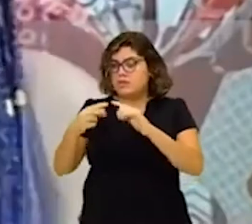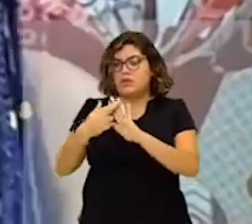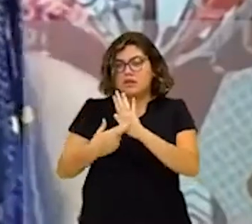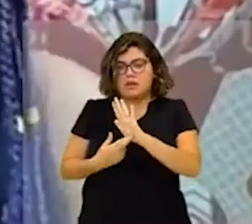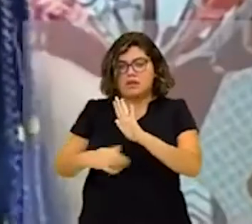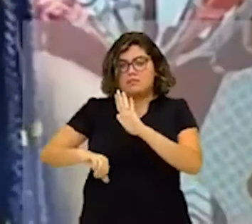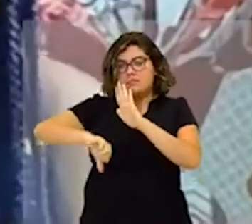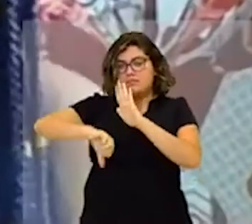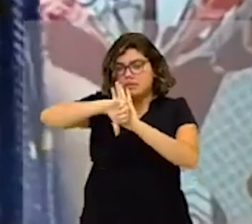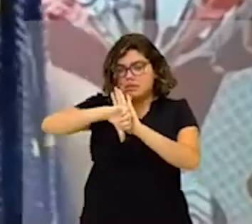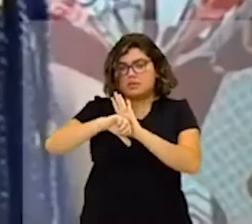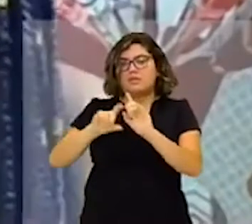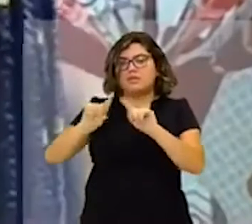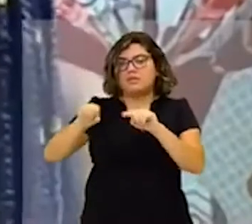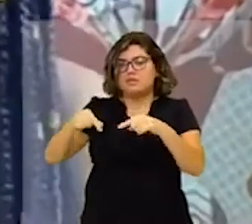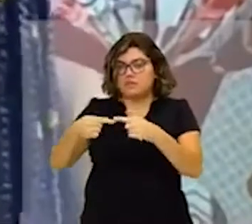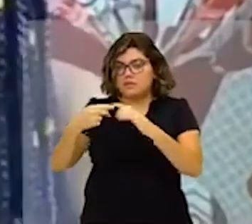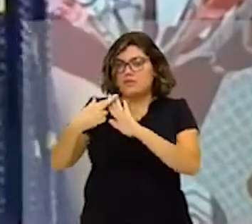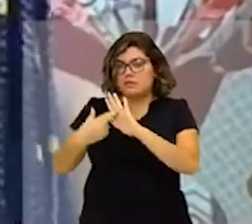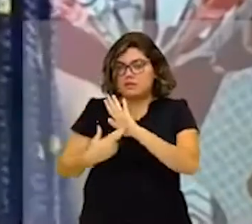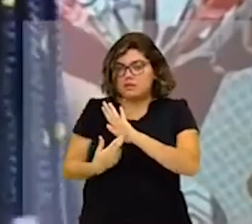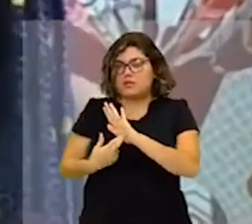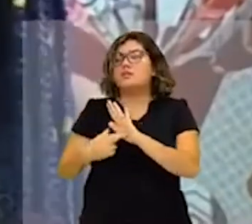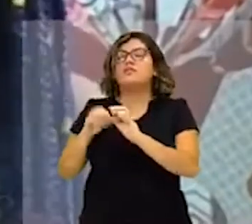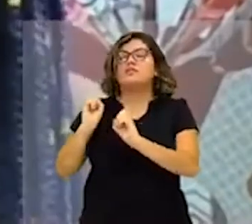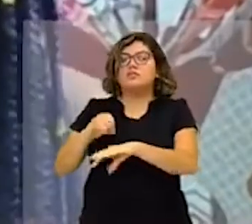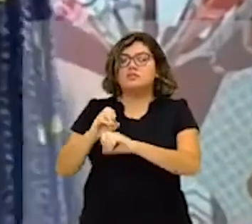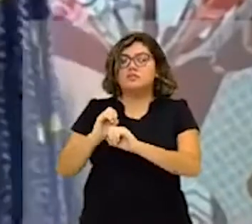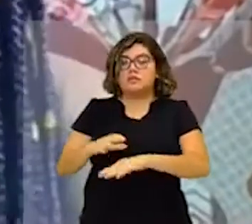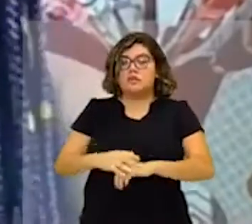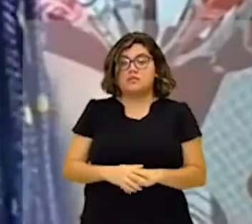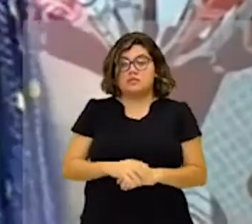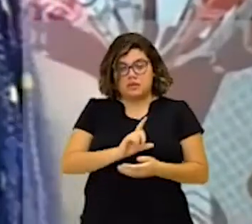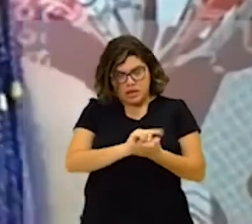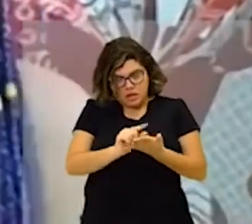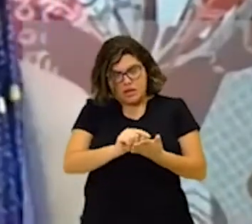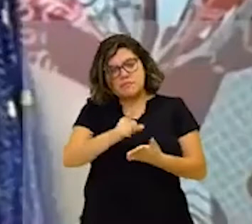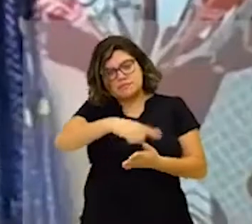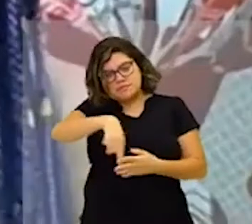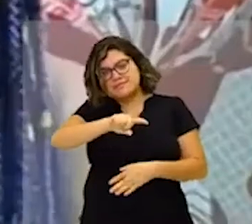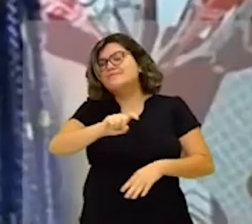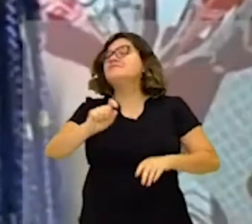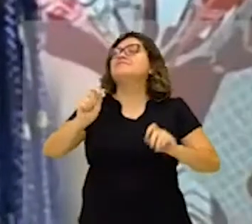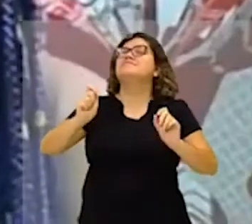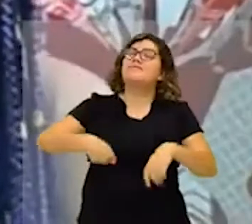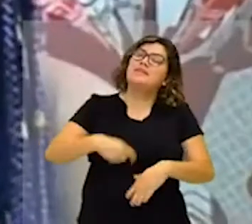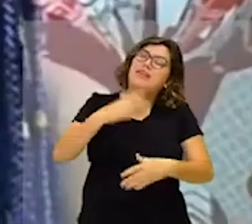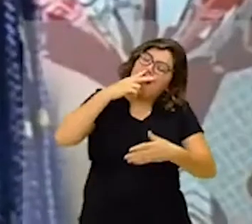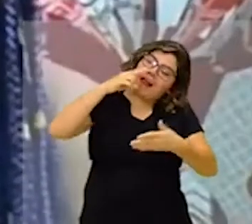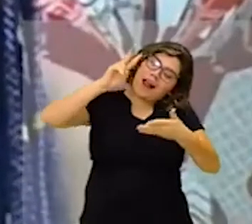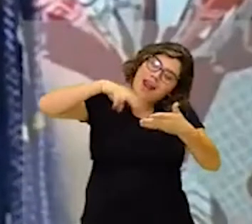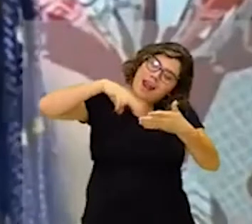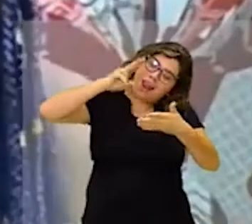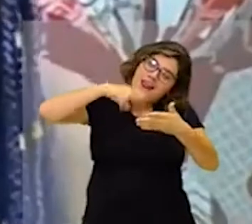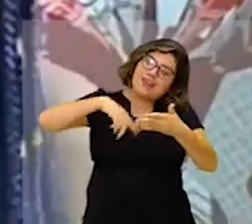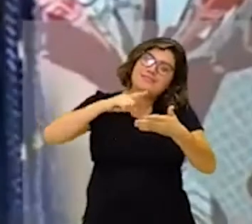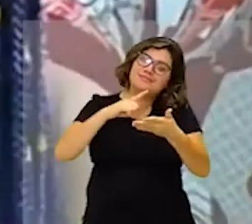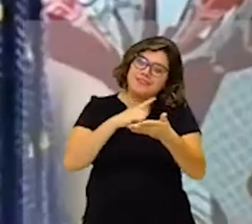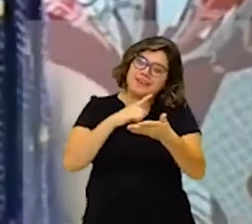isso porque na no nosso Achei que vocês poderão apreciar né que está na coleção nós fazemos um